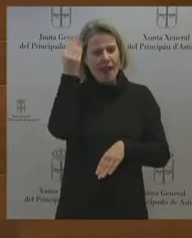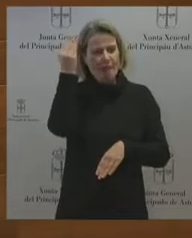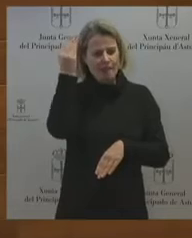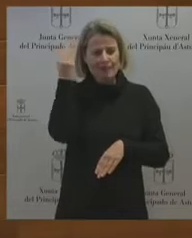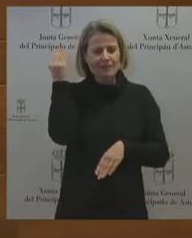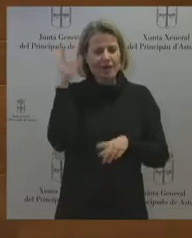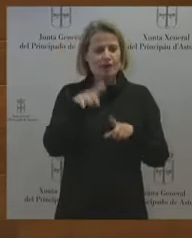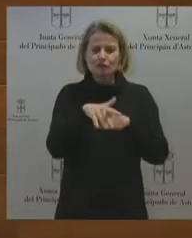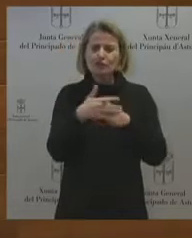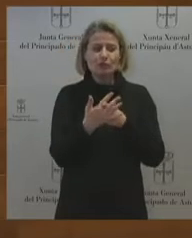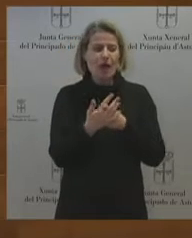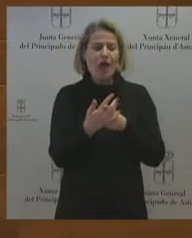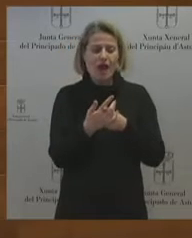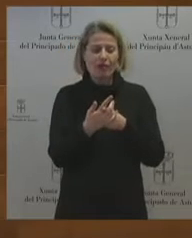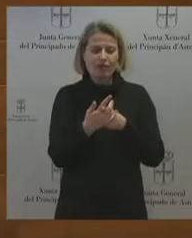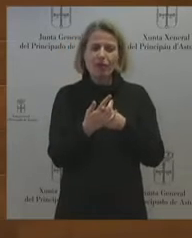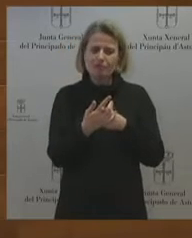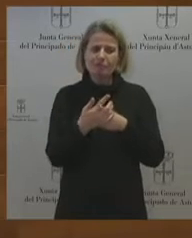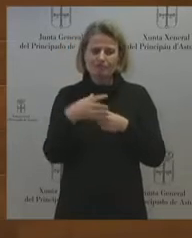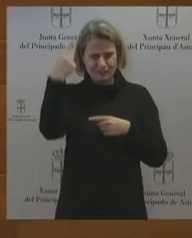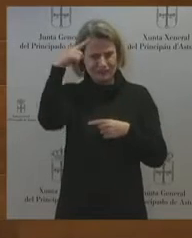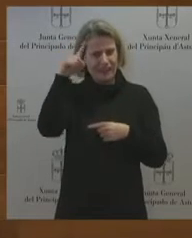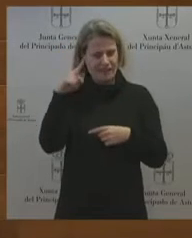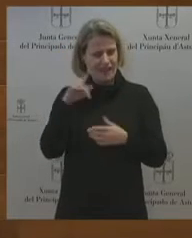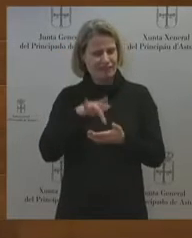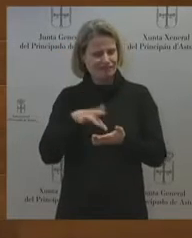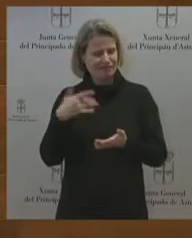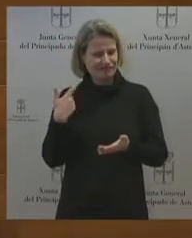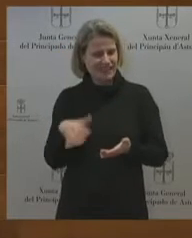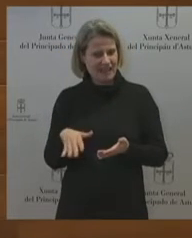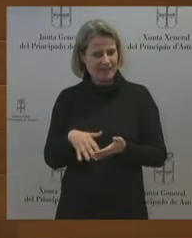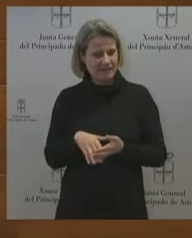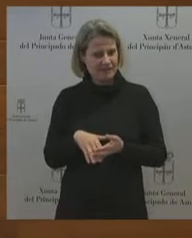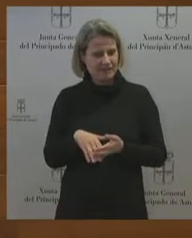No es cierto que el aluminio no sea un sector viable. No es cierto en absoluto.